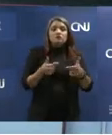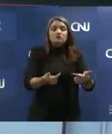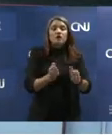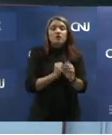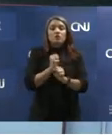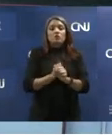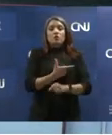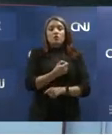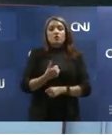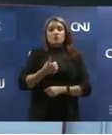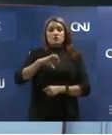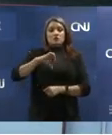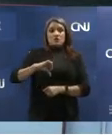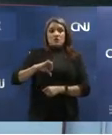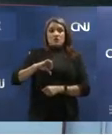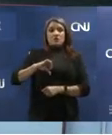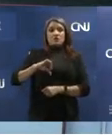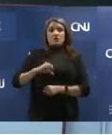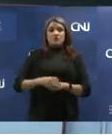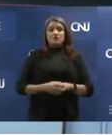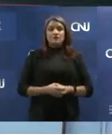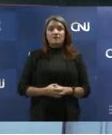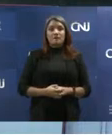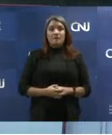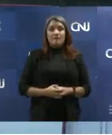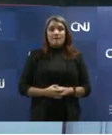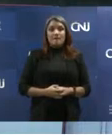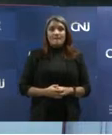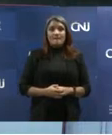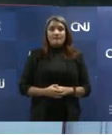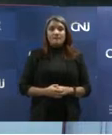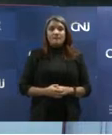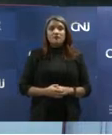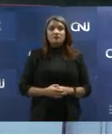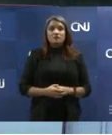Que as inconsistências foram tamanhas que culminou na soltura